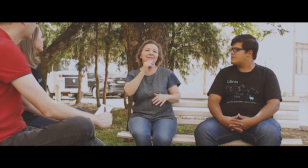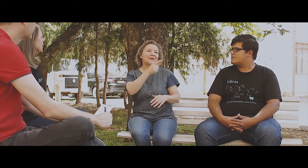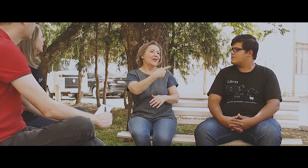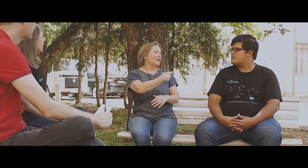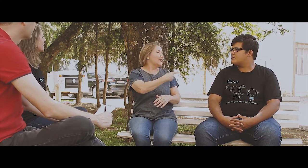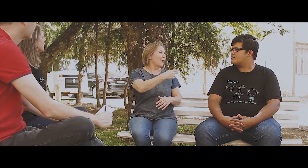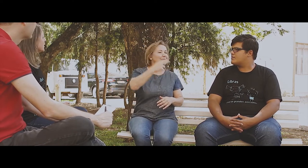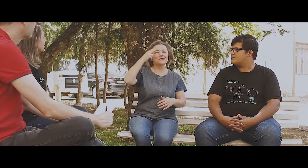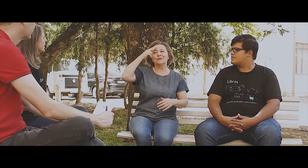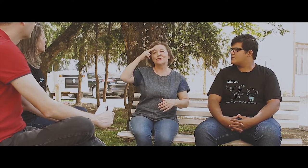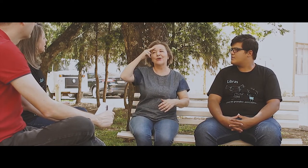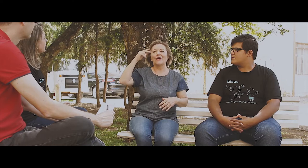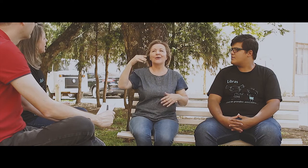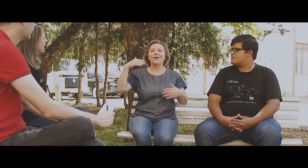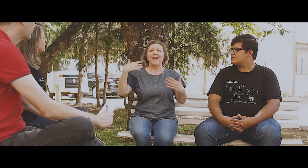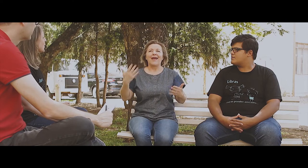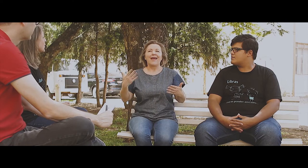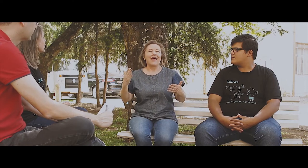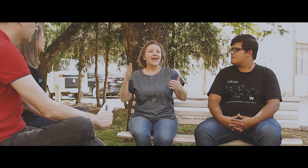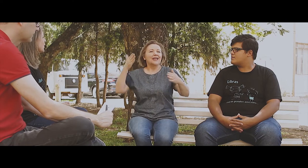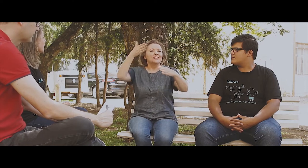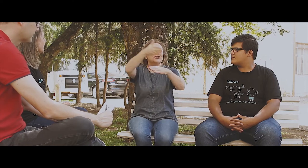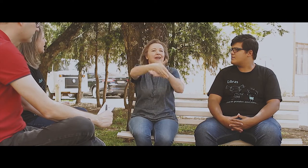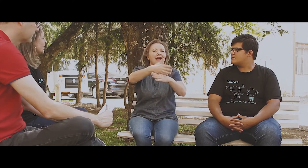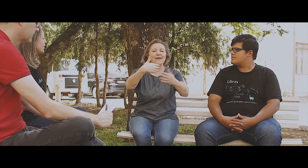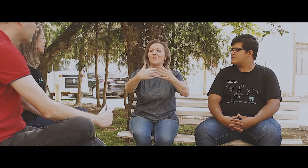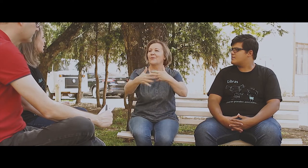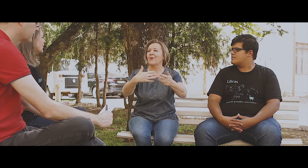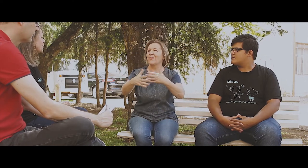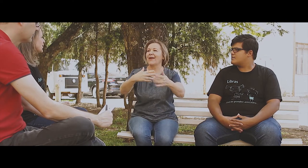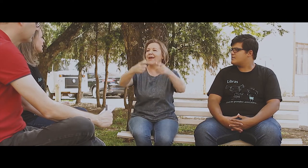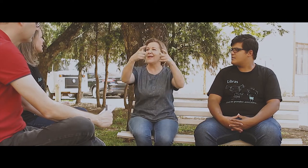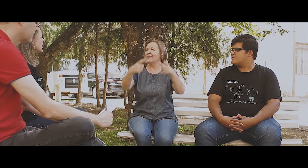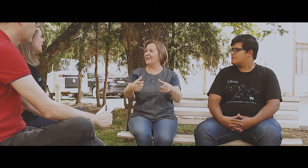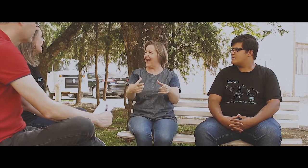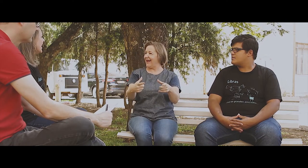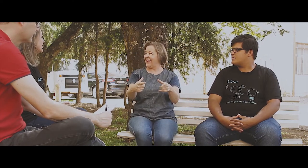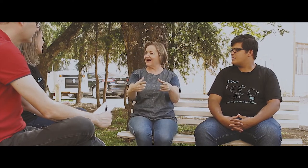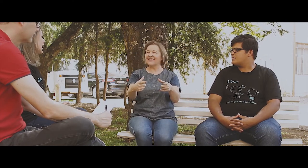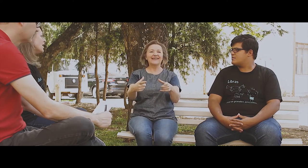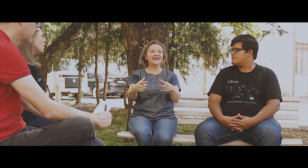Então, na verdade o nosso sonho aqui, nós dois professores, é chegar em qualquer